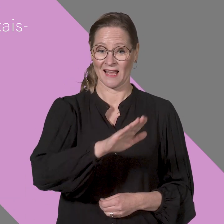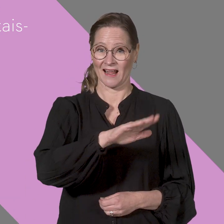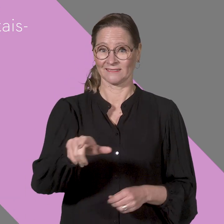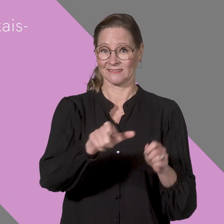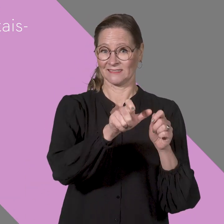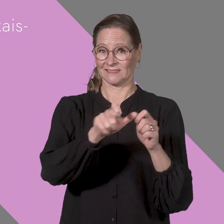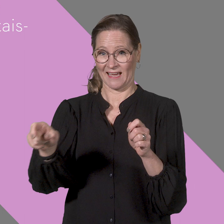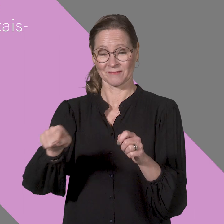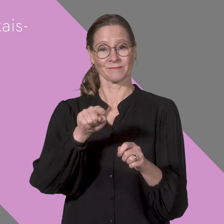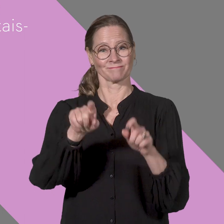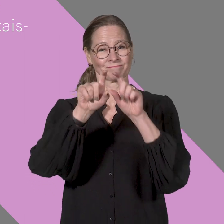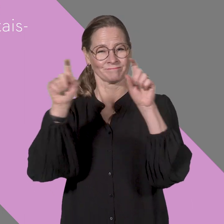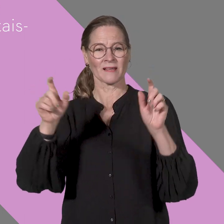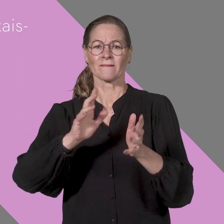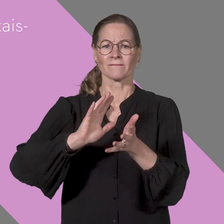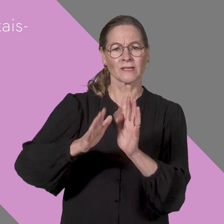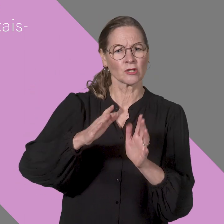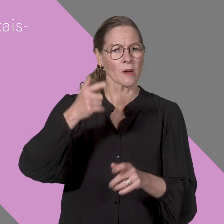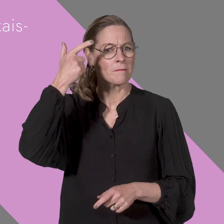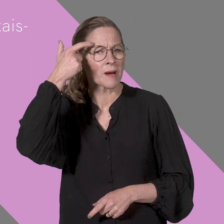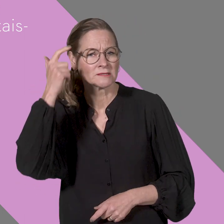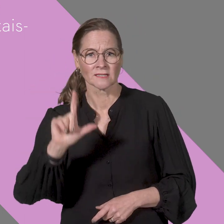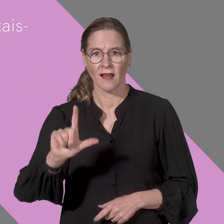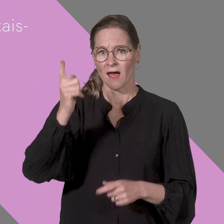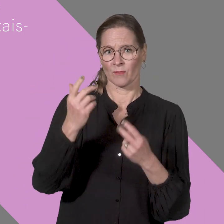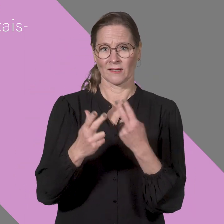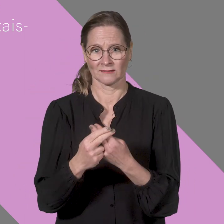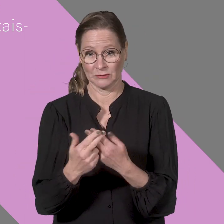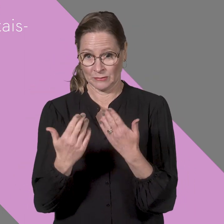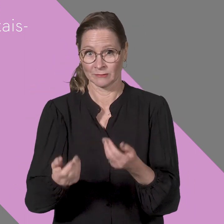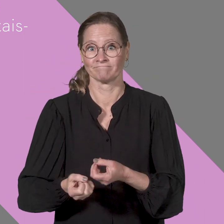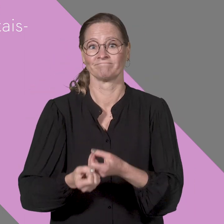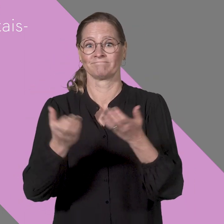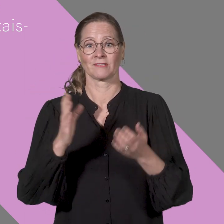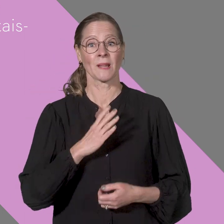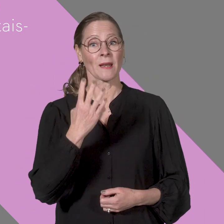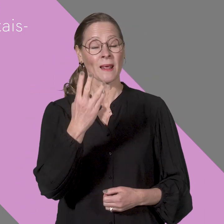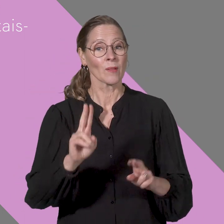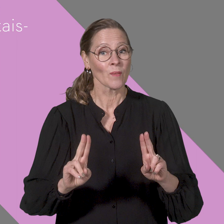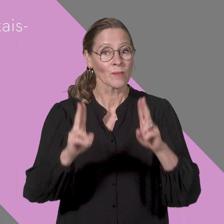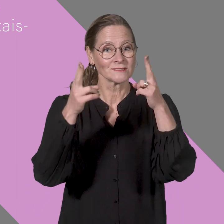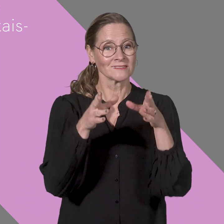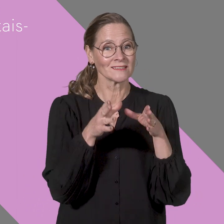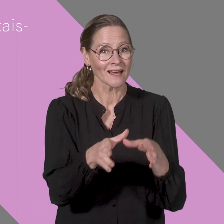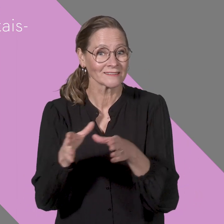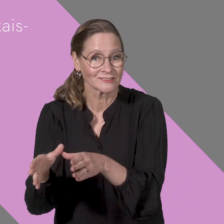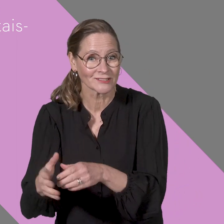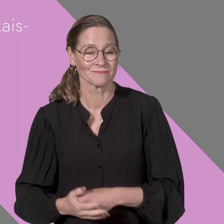Viitotaan Maisan ja Lauran kanssa -lastensarjaan on ilmestynyt - neljä uutta jaksoa!